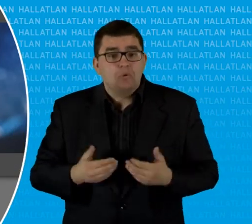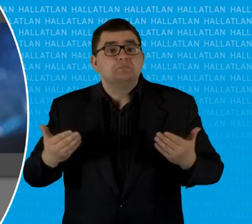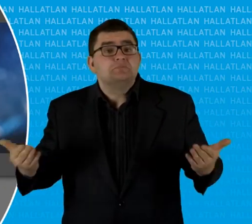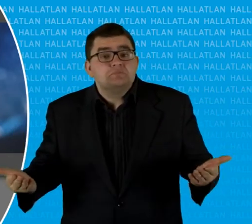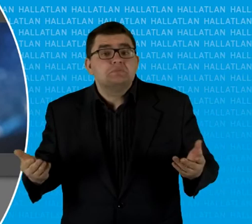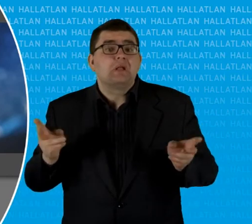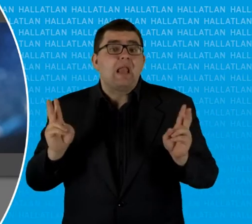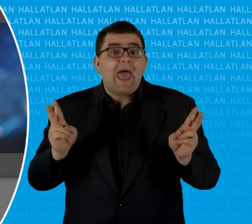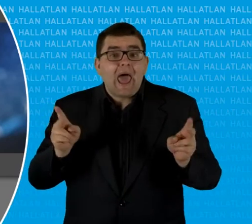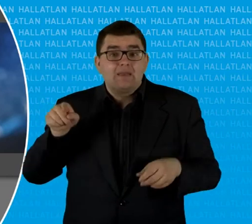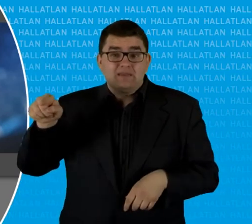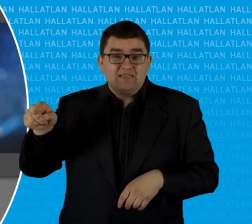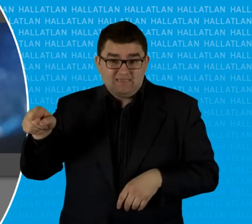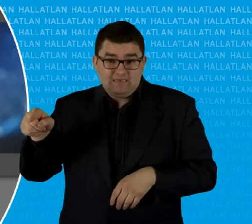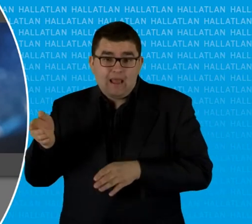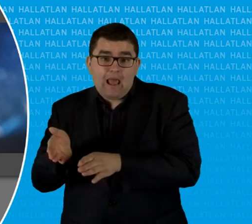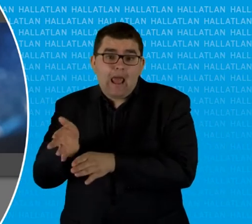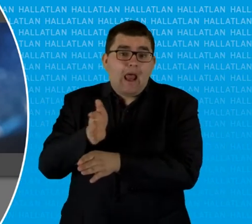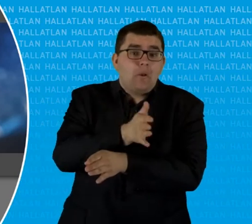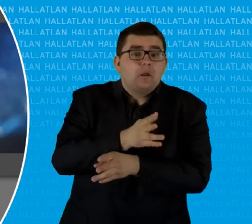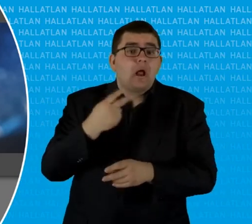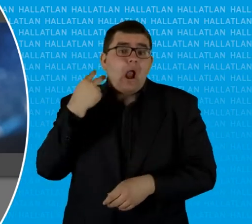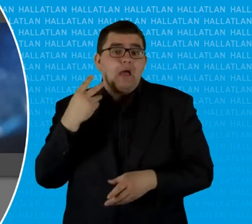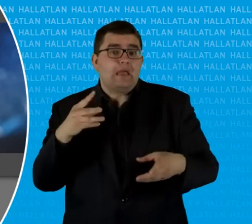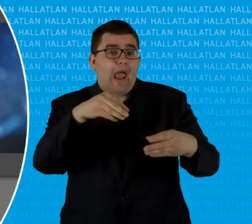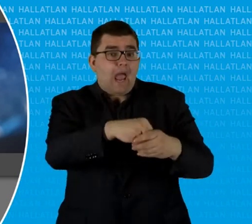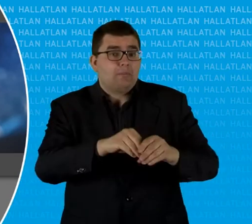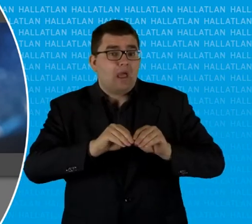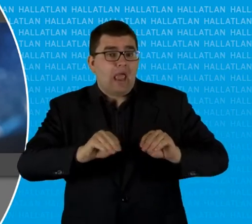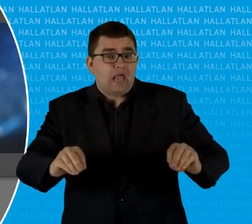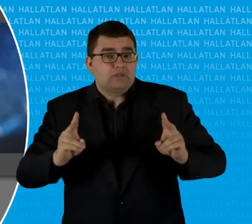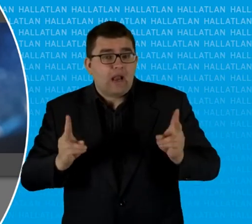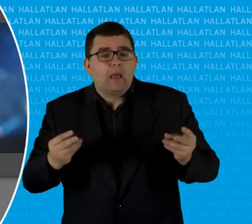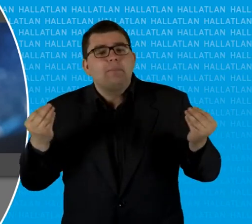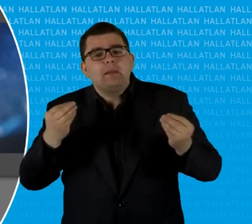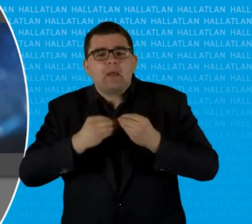Elképzelhető, hogy Guardiola a katari állomás előtt még tenne egy kitérőt Angliába.